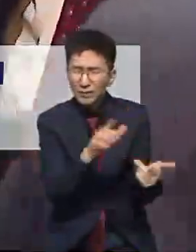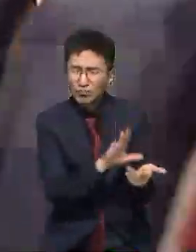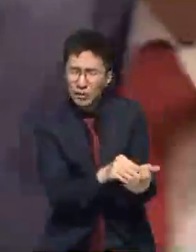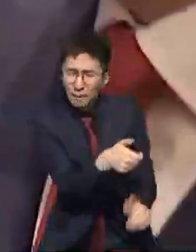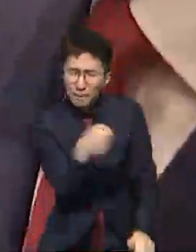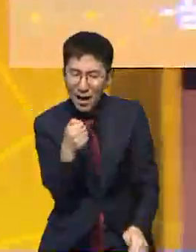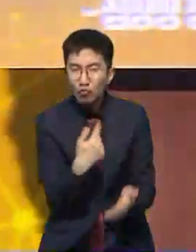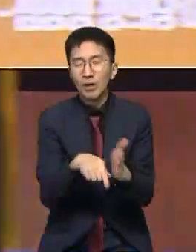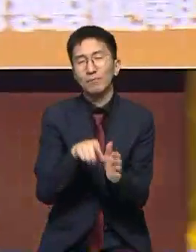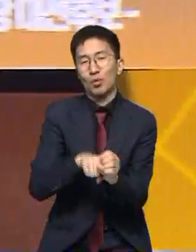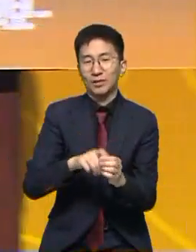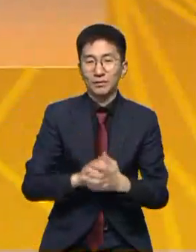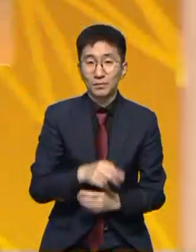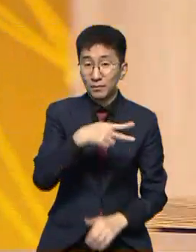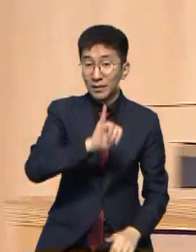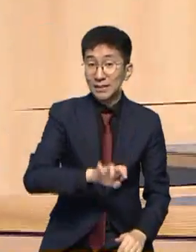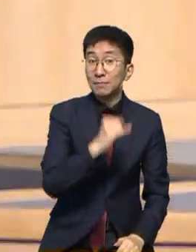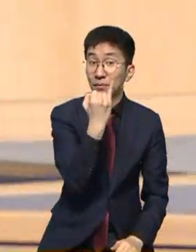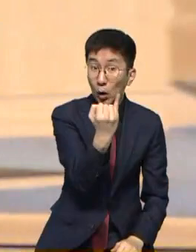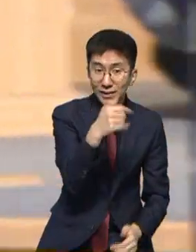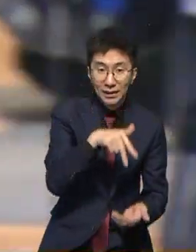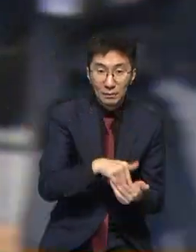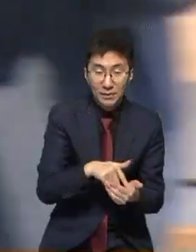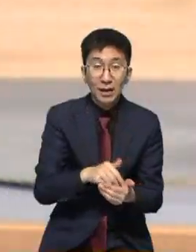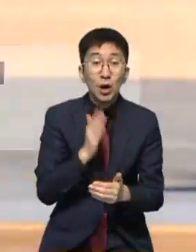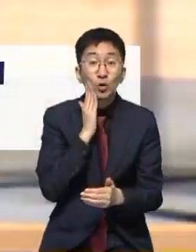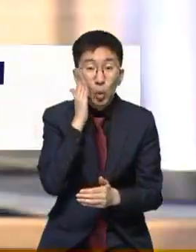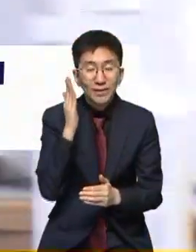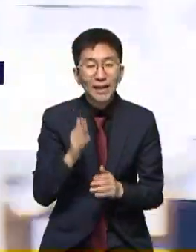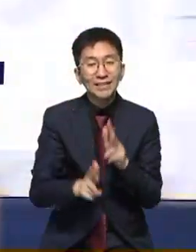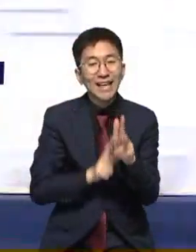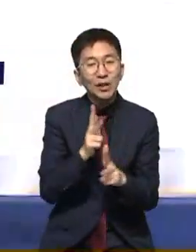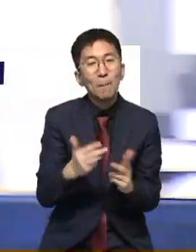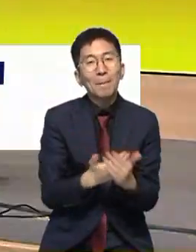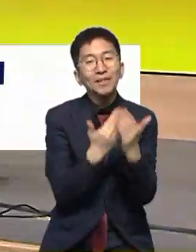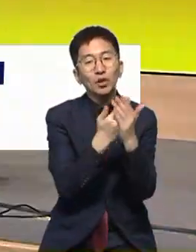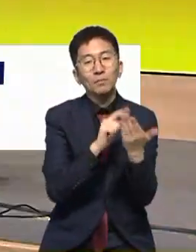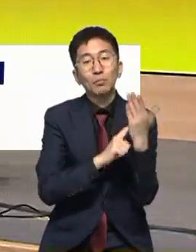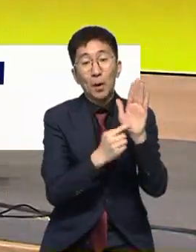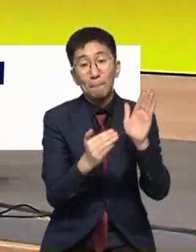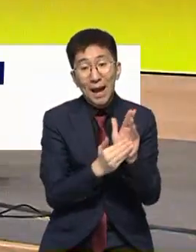심상정 정의당 후보는 녹색 산업혁명을